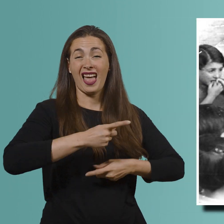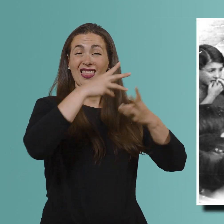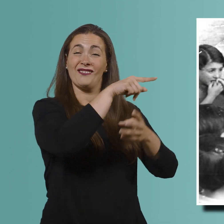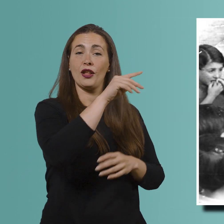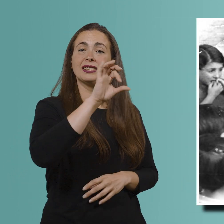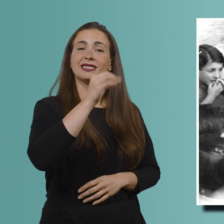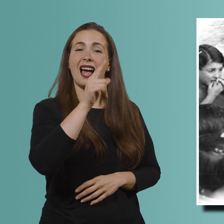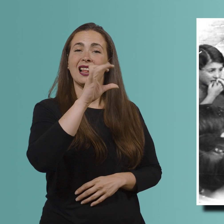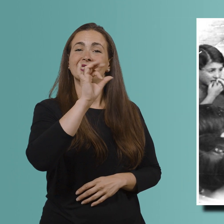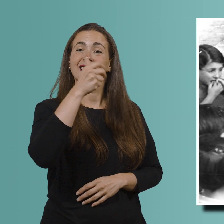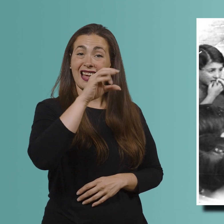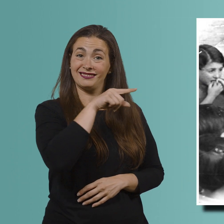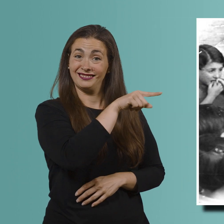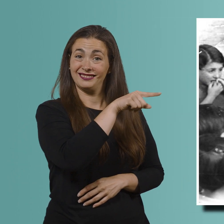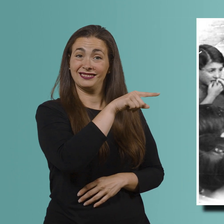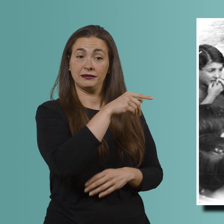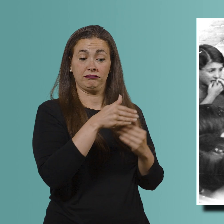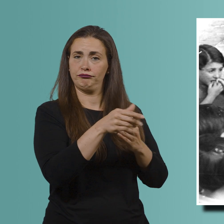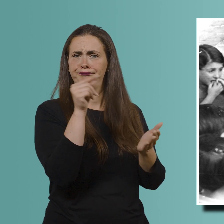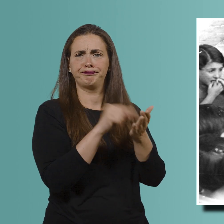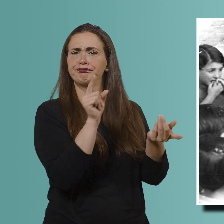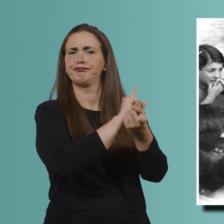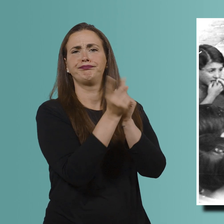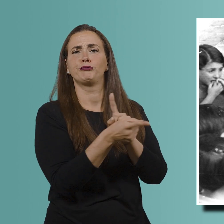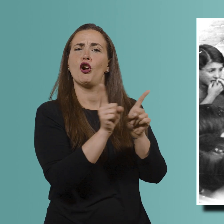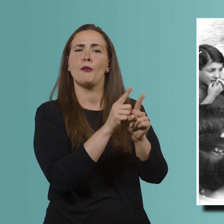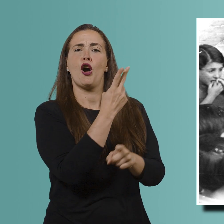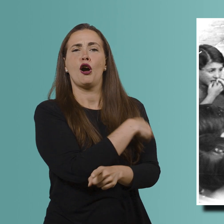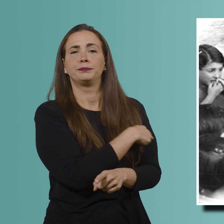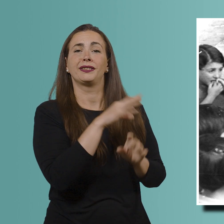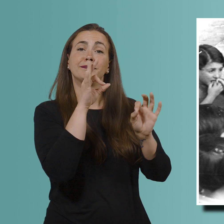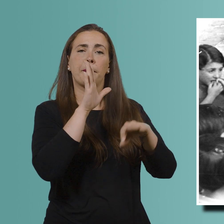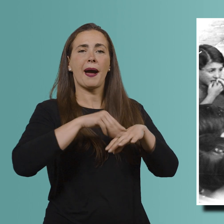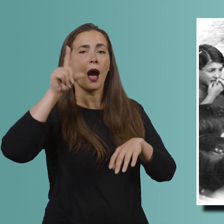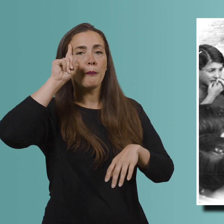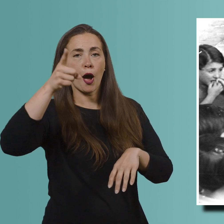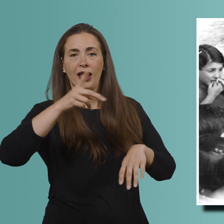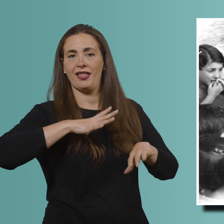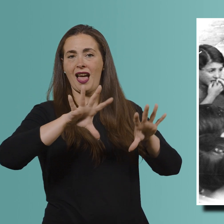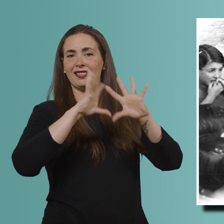L’edifici dels Salesians aviat va ser utilitzat com a hospital de les brigades internacionals,